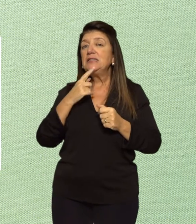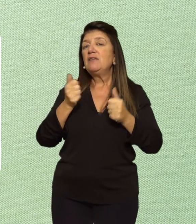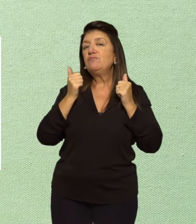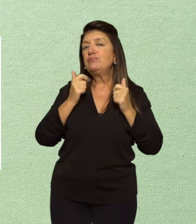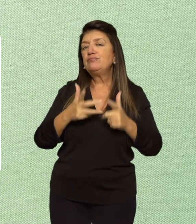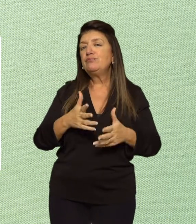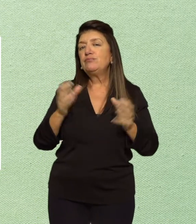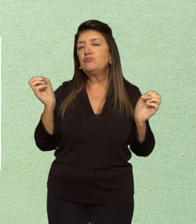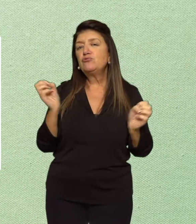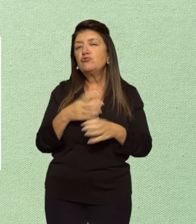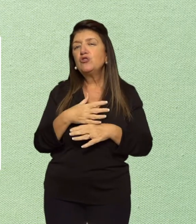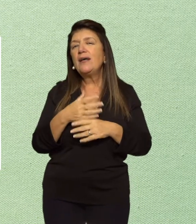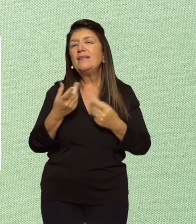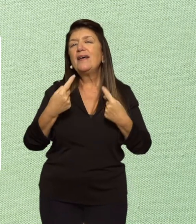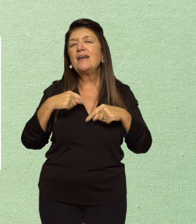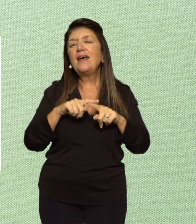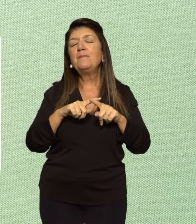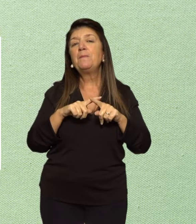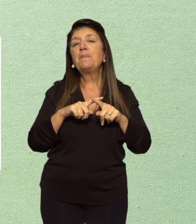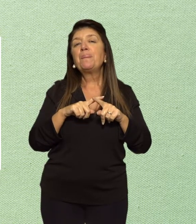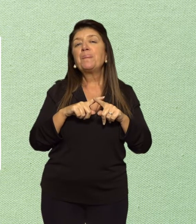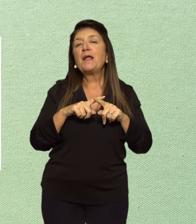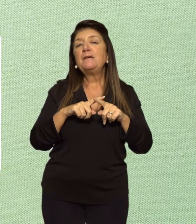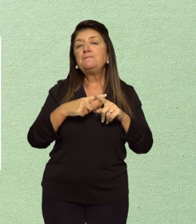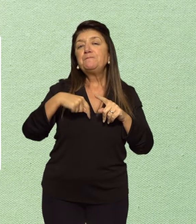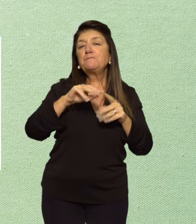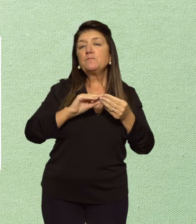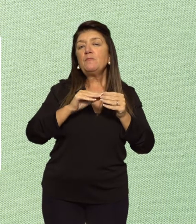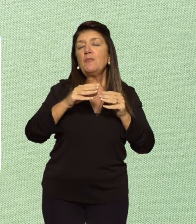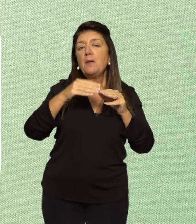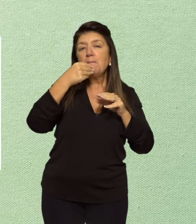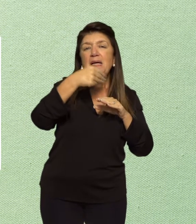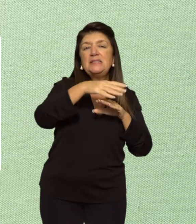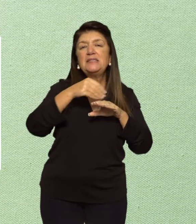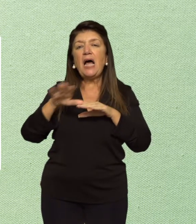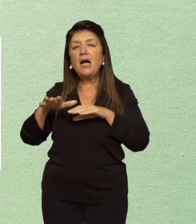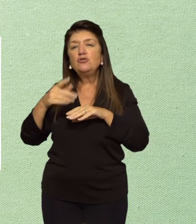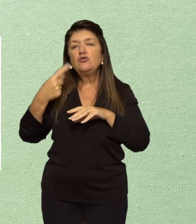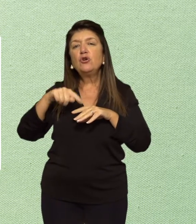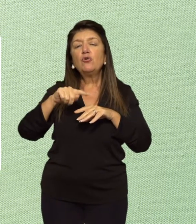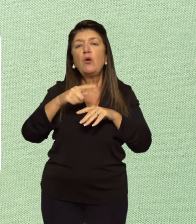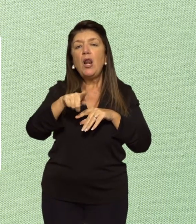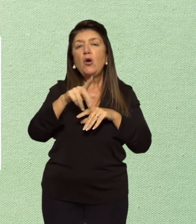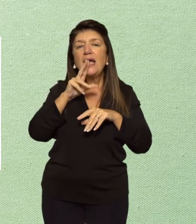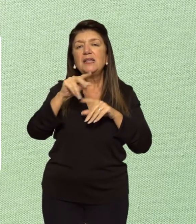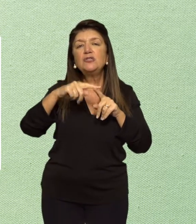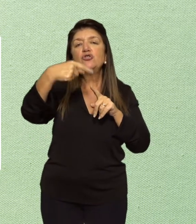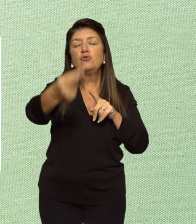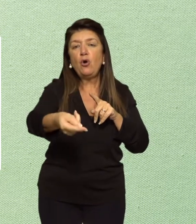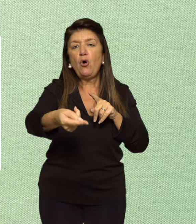"ok, ma facciamo passare anche il messaggio che ciò che viene detto dopo, ciò che accompagna un racconto